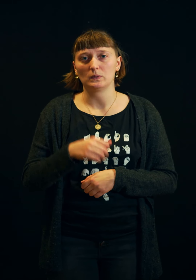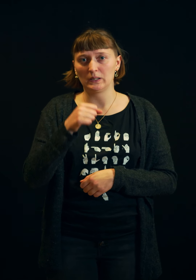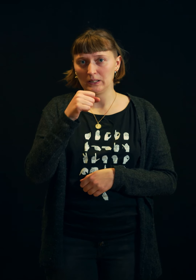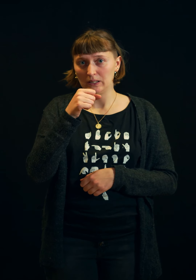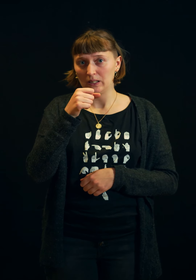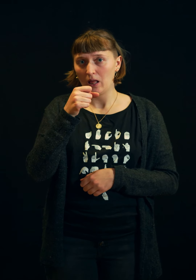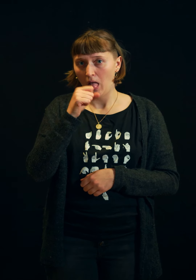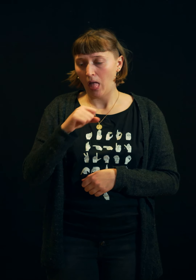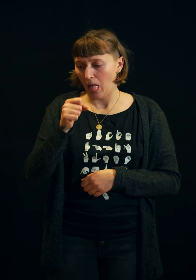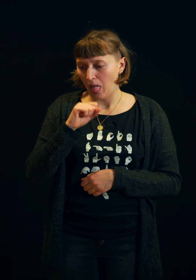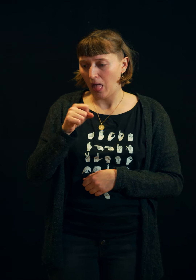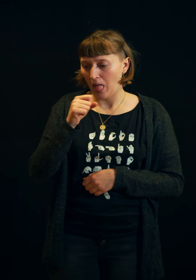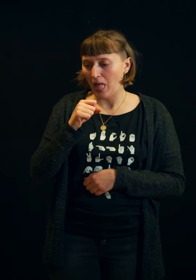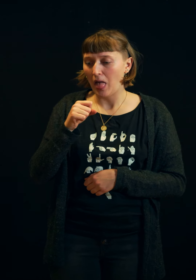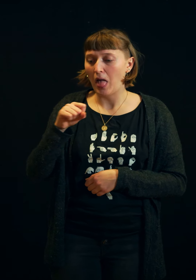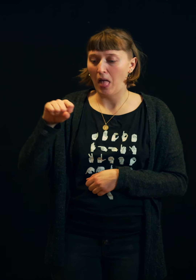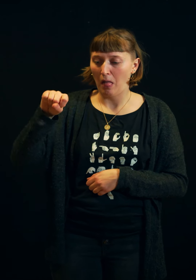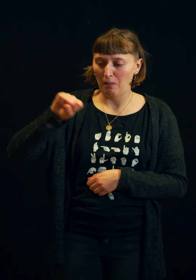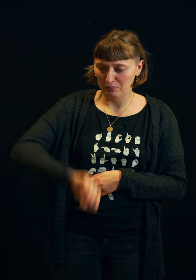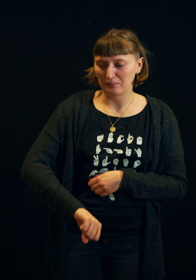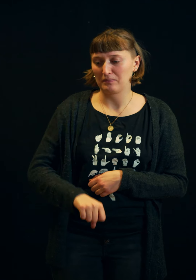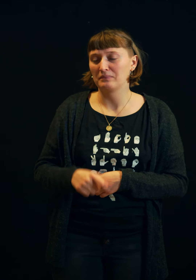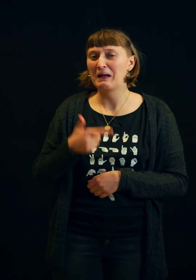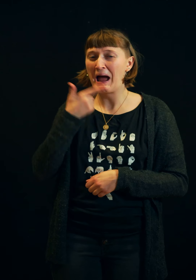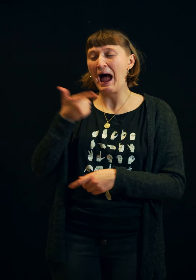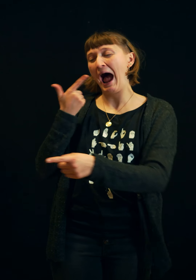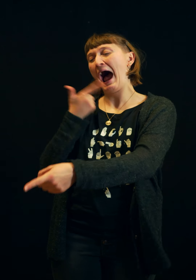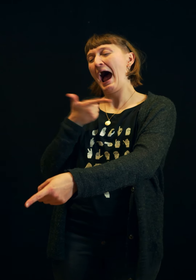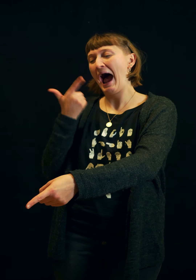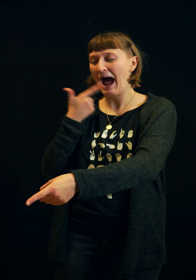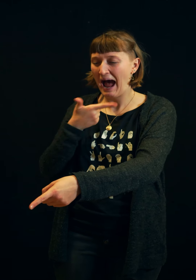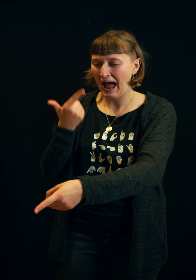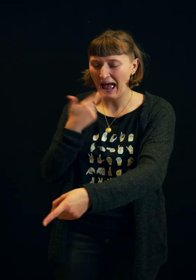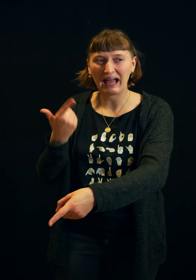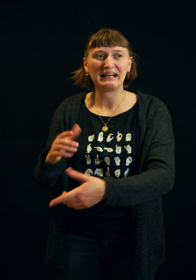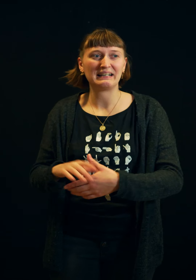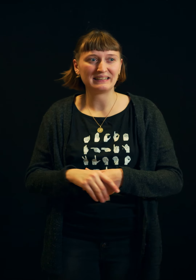ließ die Eistüte fallen vor Schreck, zeigte auf ihn und lachte sich scheckig.